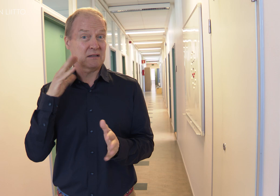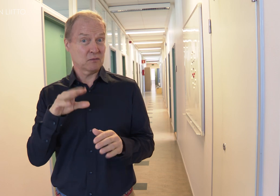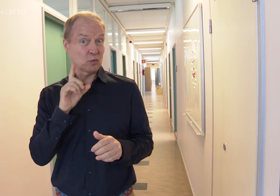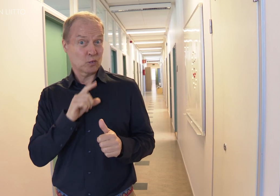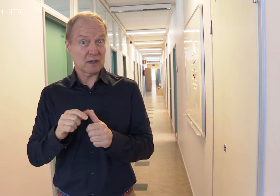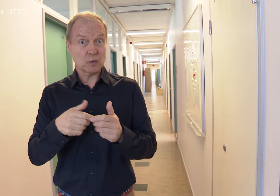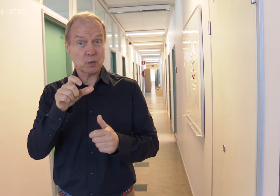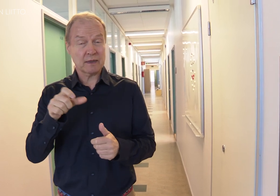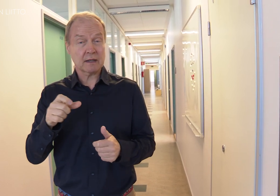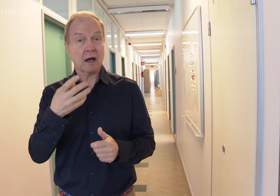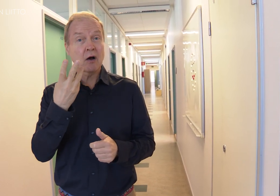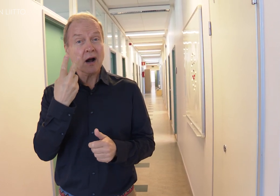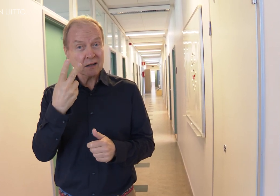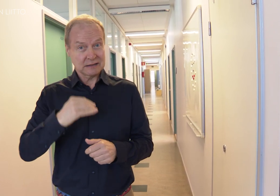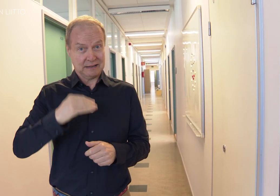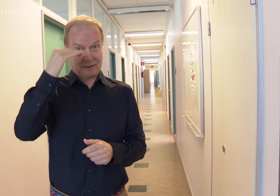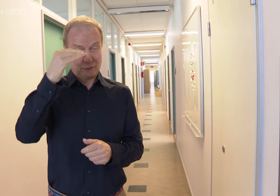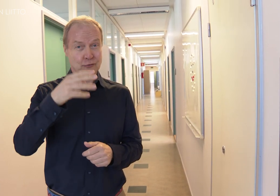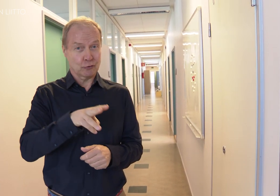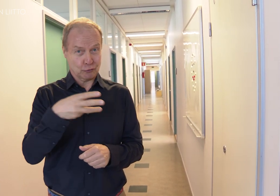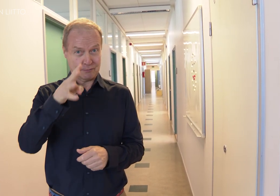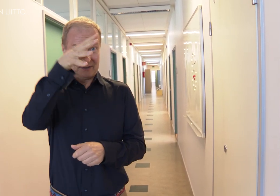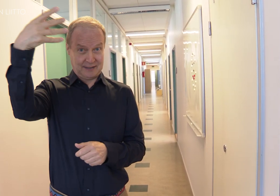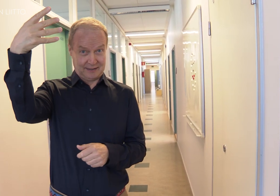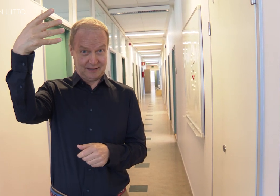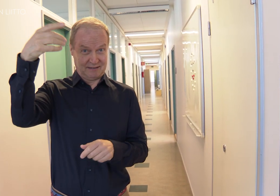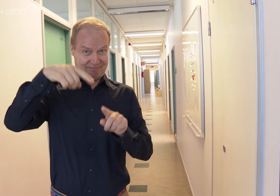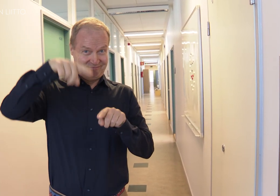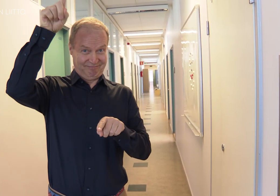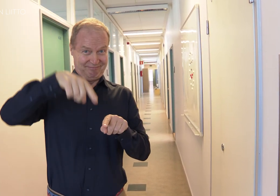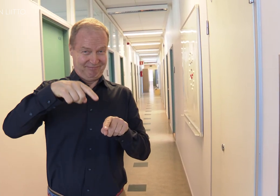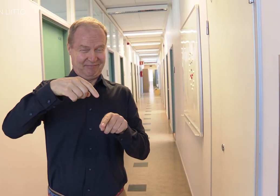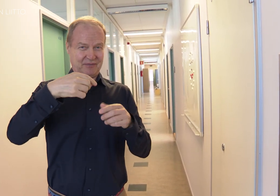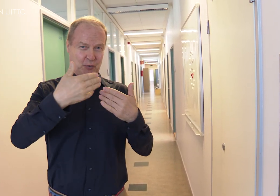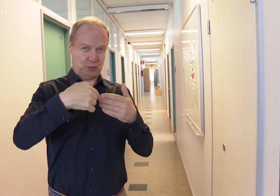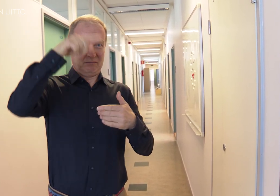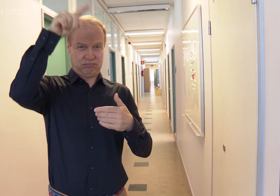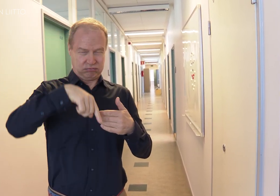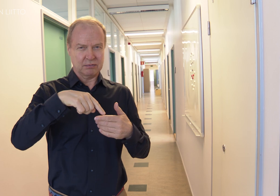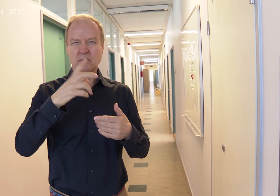Kuurojen Liiton työntekijät olivat aiemmin 3. ja 4. kerroksissa.